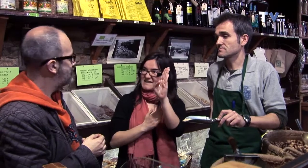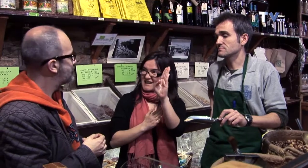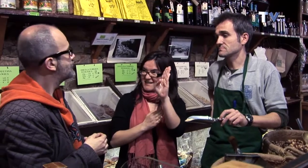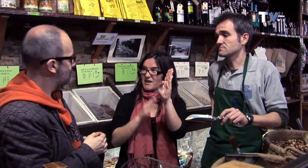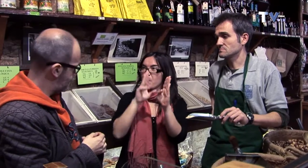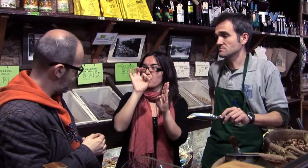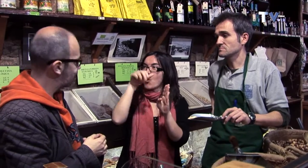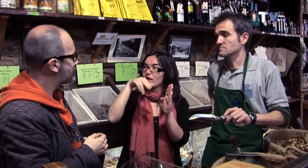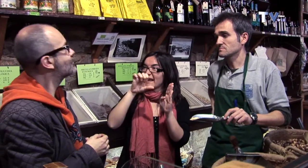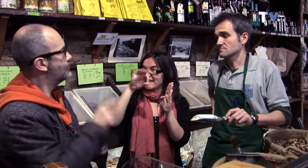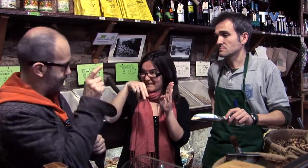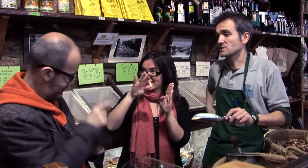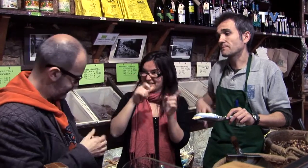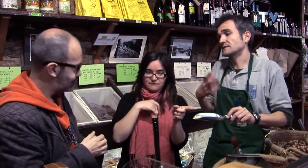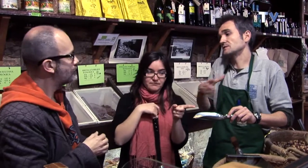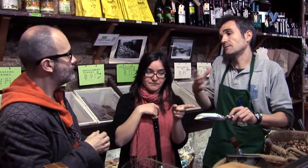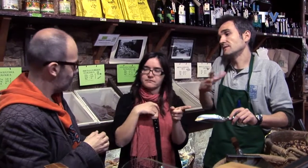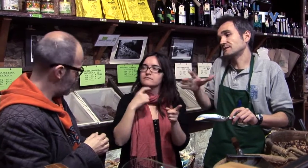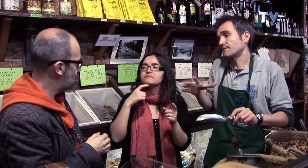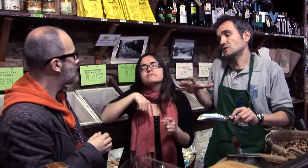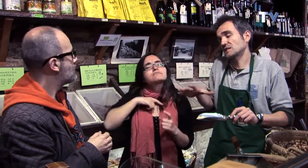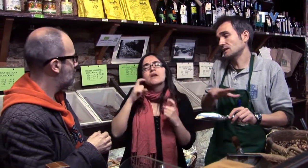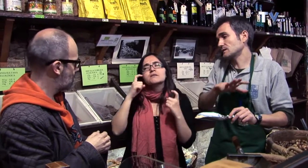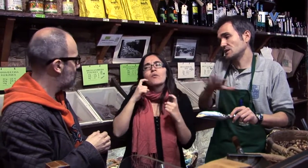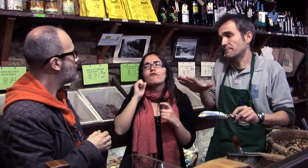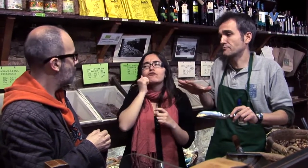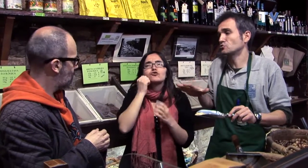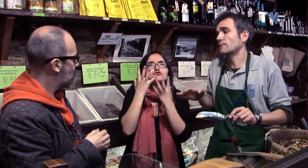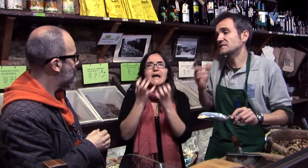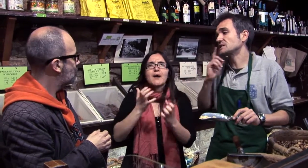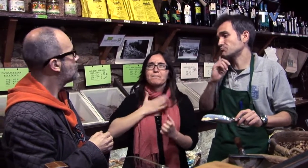concretamente de la franja. Intentamos siempre que los frutos secos sean del país.